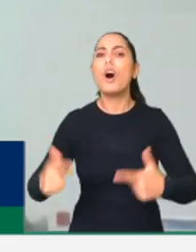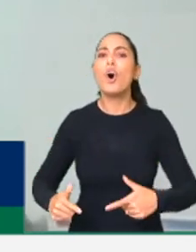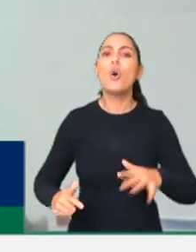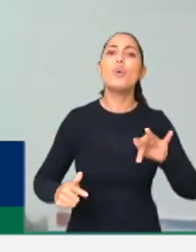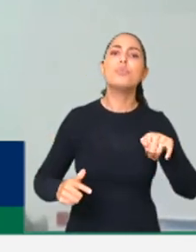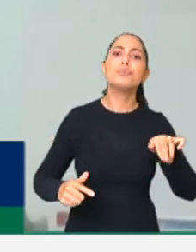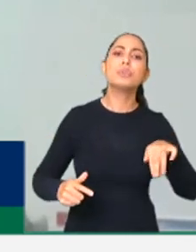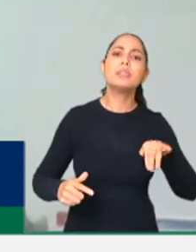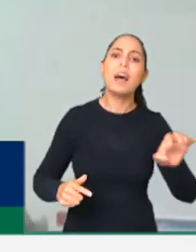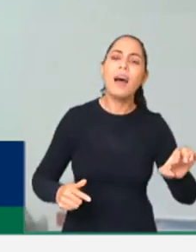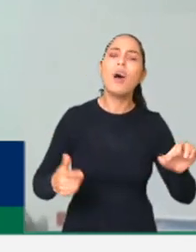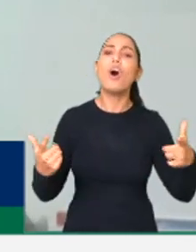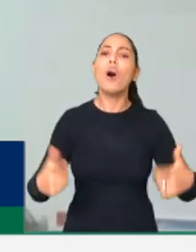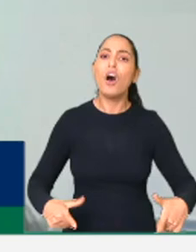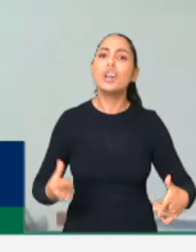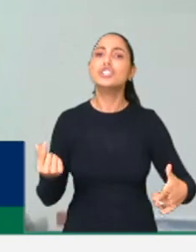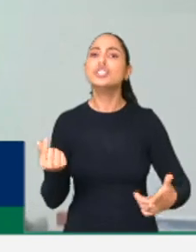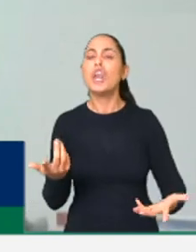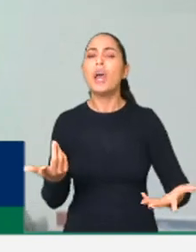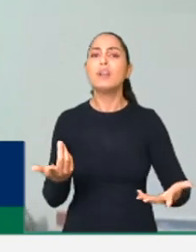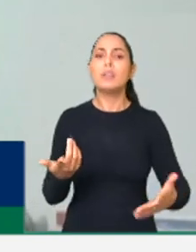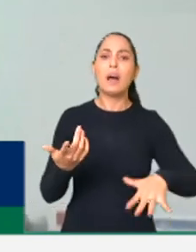MAS COM O TEXTO ORIGINAL, QUERO DEIXAR BASTANTE CLARO